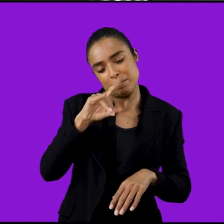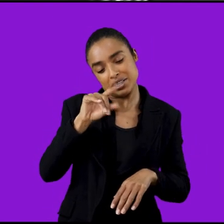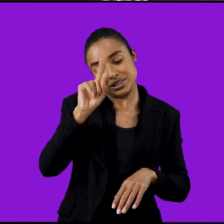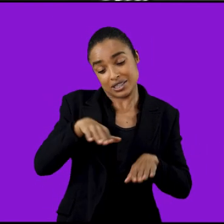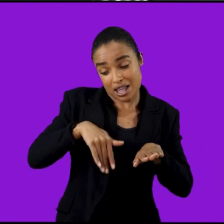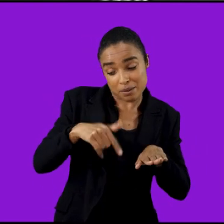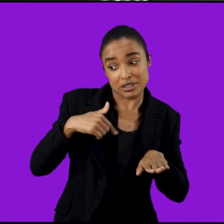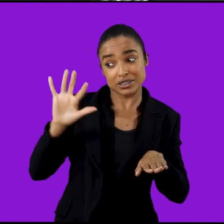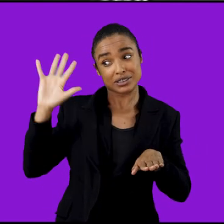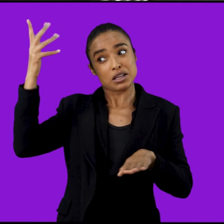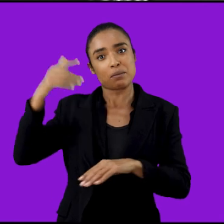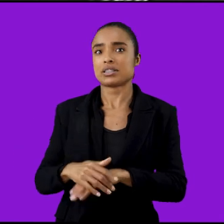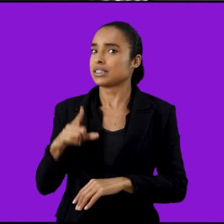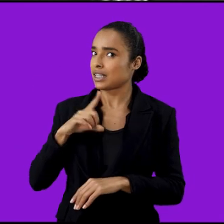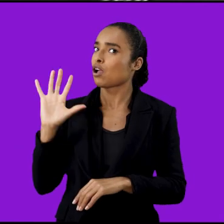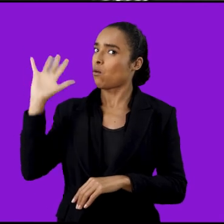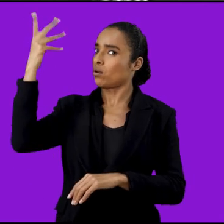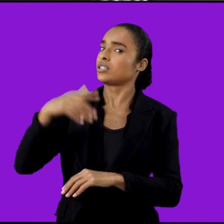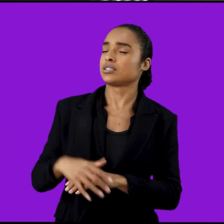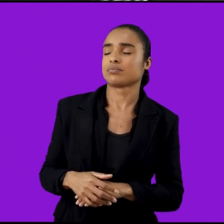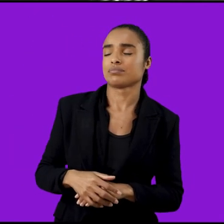Ai, que legal. É, obrigado, Adriana.